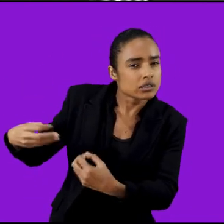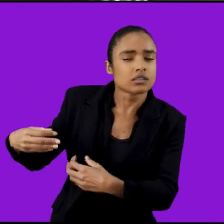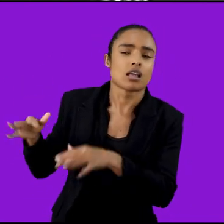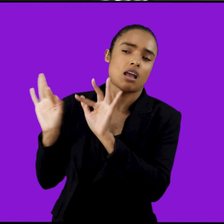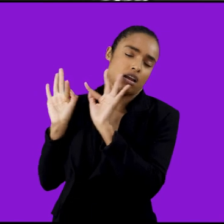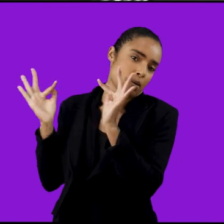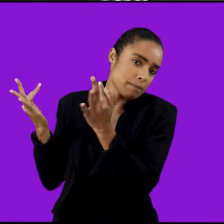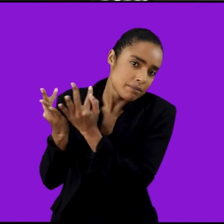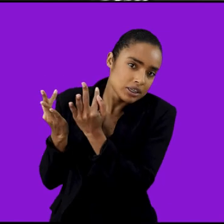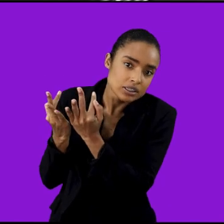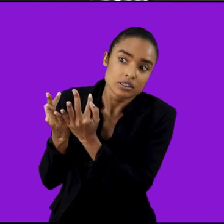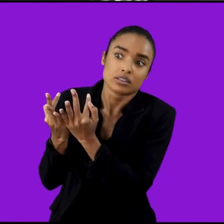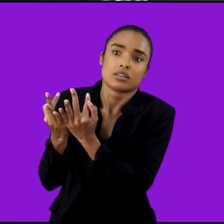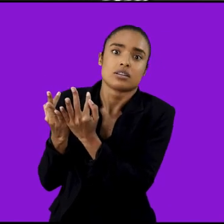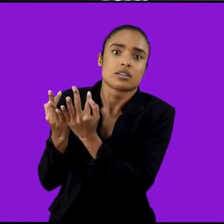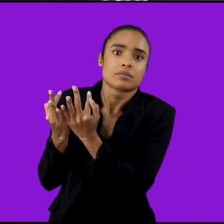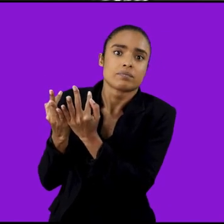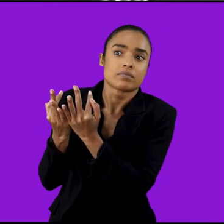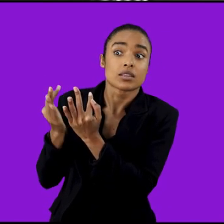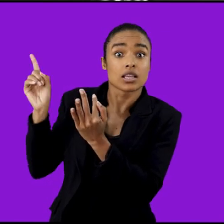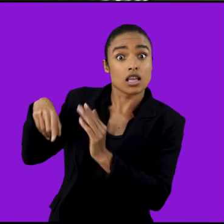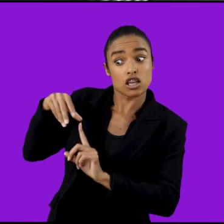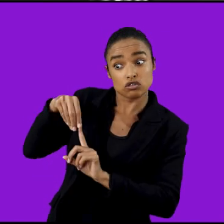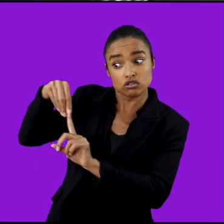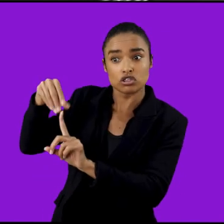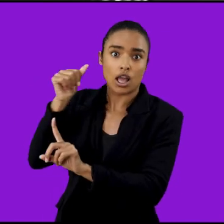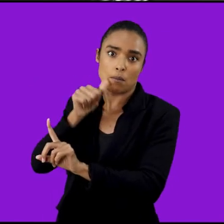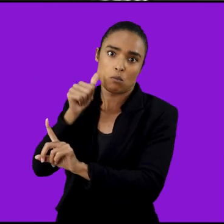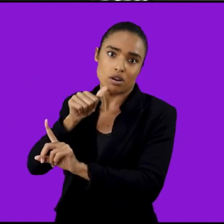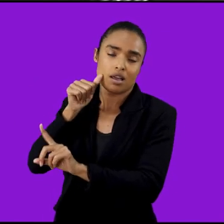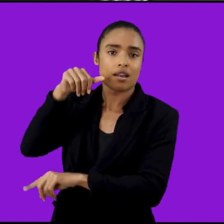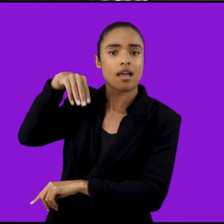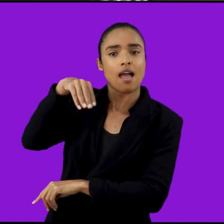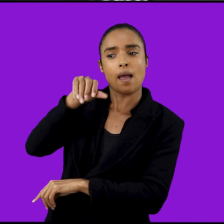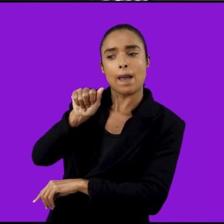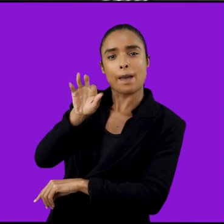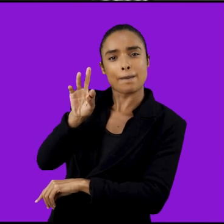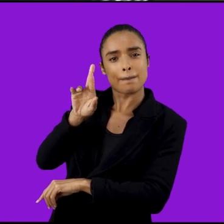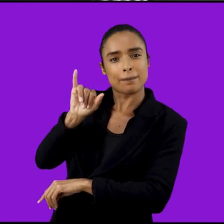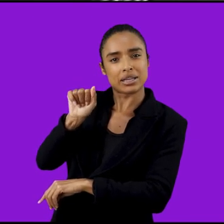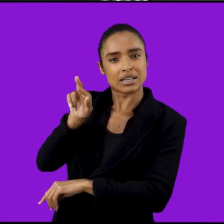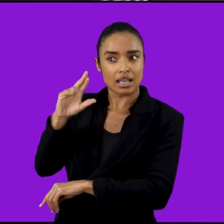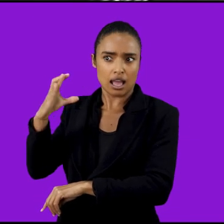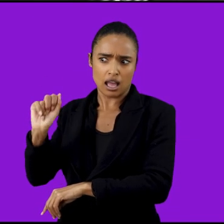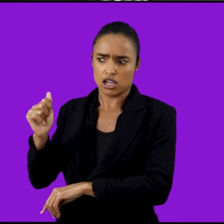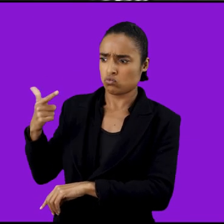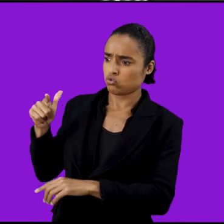Eu tive uma construção familiar de matriarcado. Eu não tive presença de um pai, de homens,